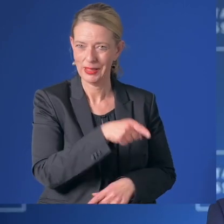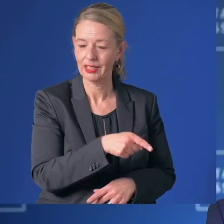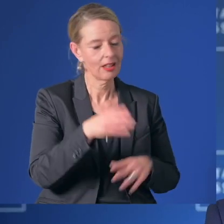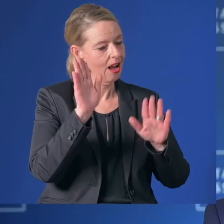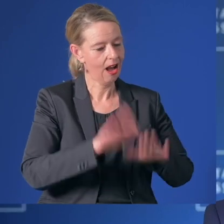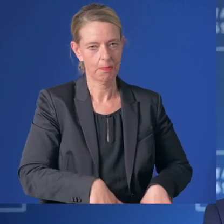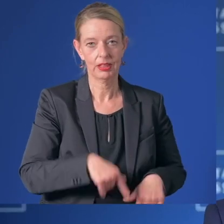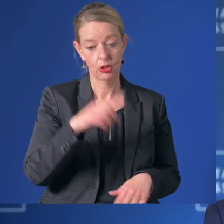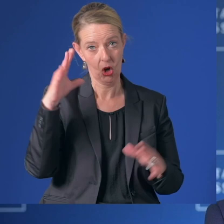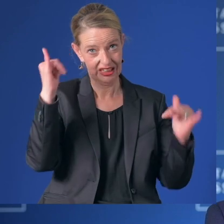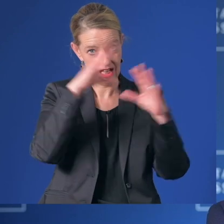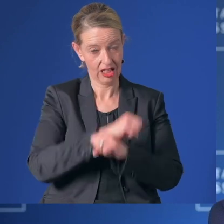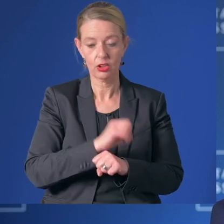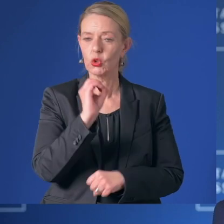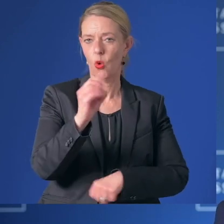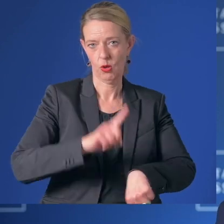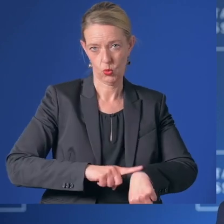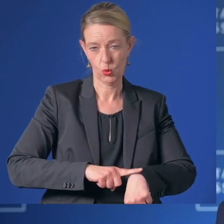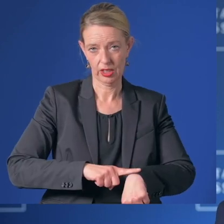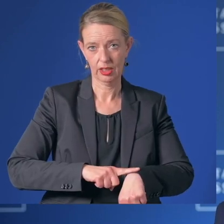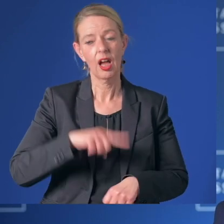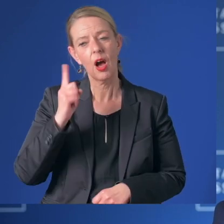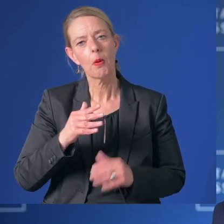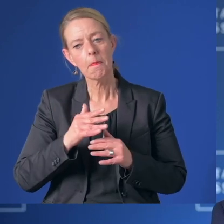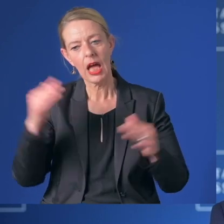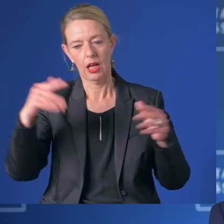heute Nacht null Uhr. Und es sind auch wieder mehr Kontakte